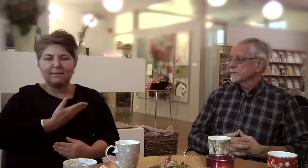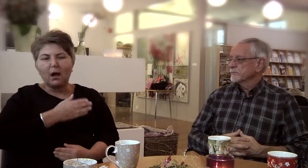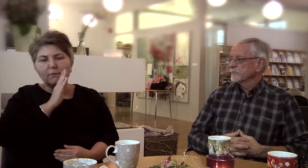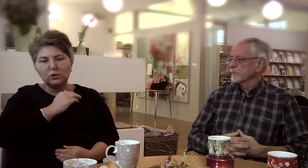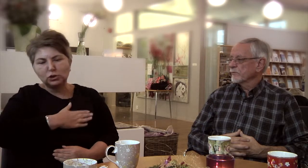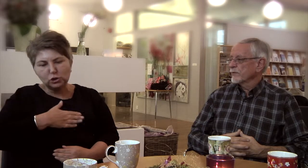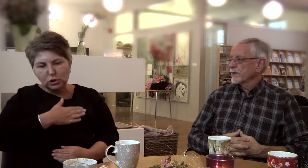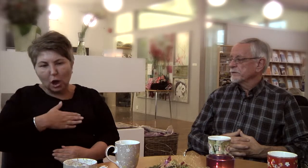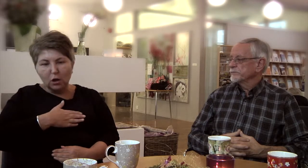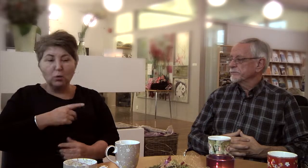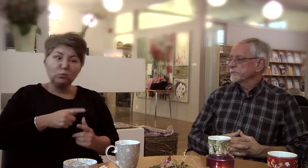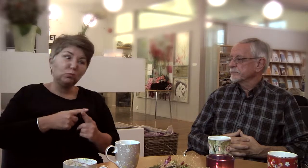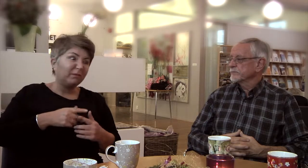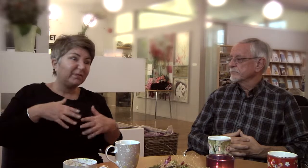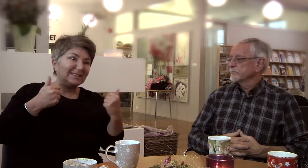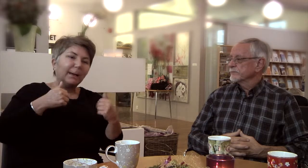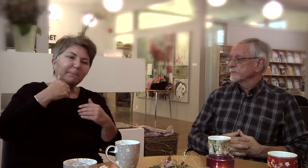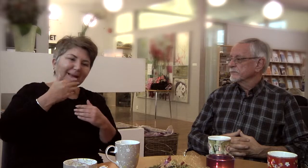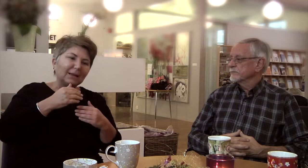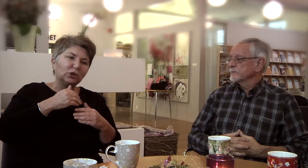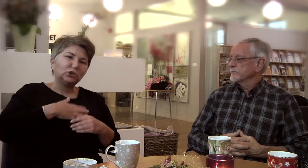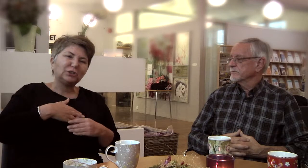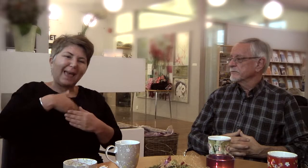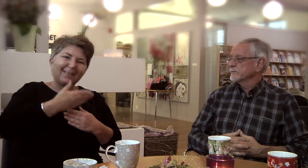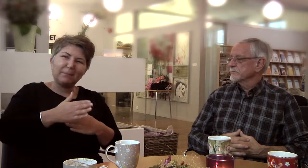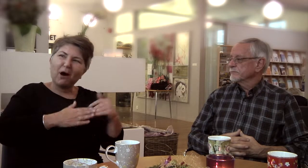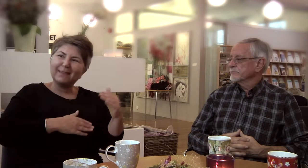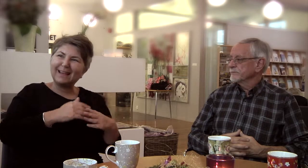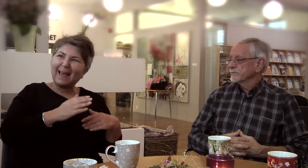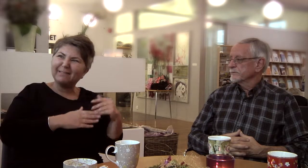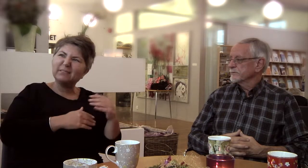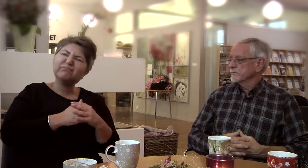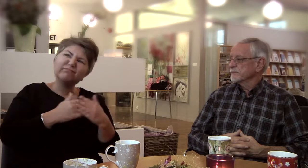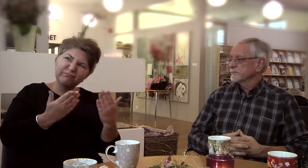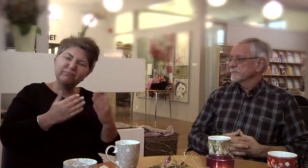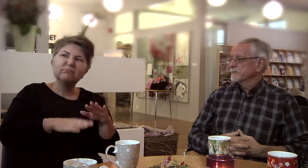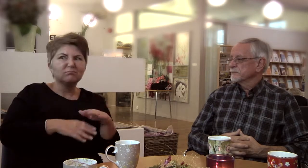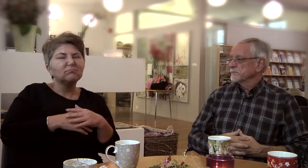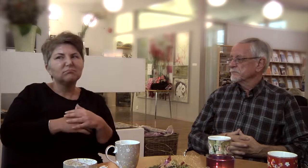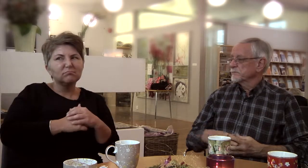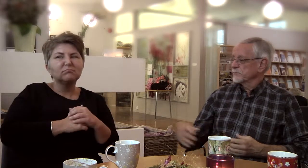Noen er alvorlig syke, mens andre er ganske friske men blir syke etter behandlingen.